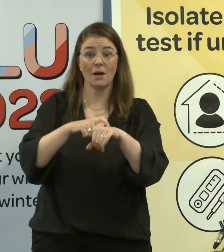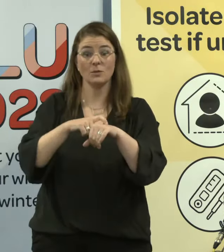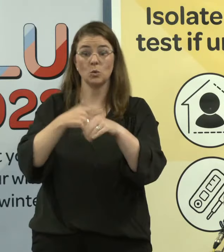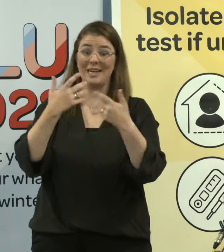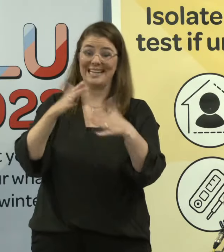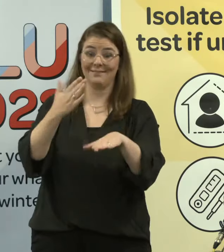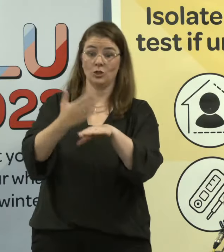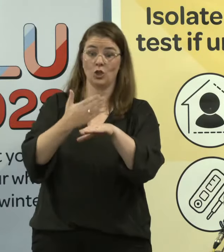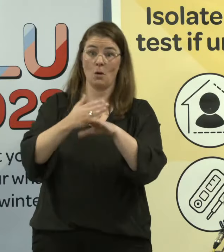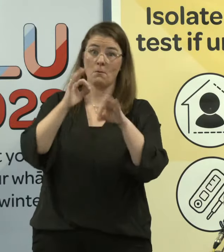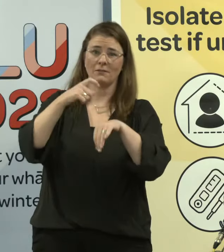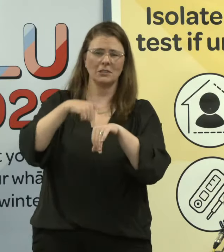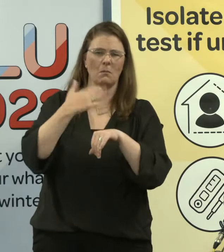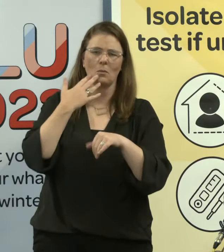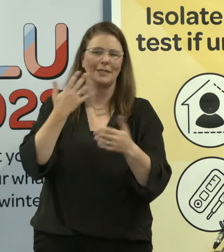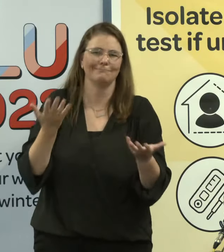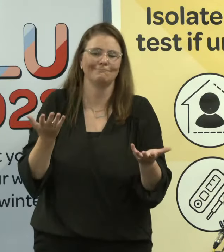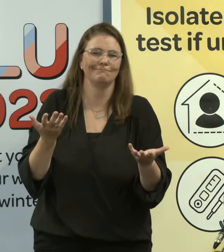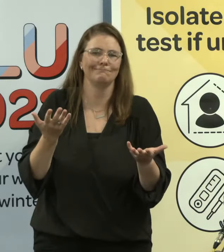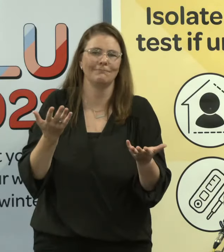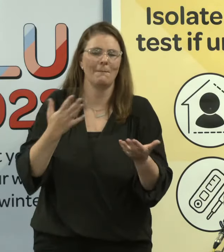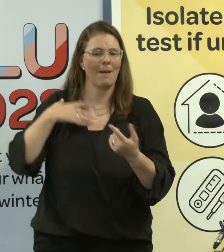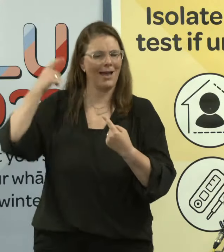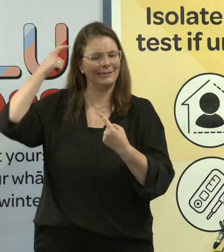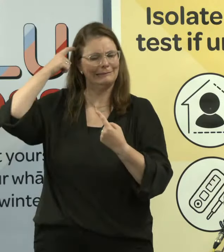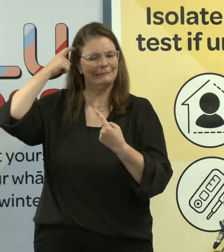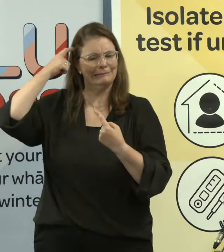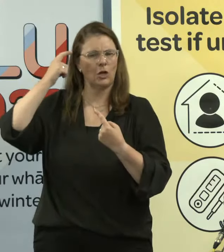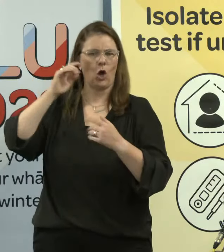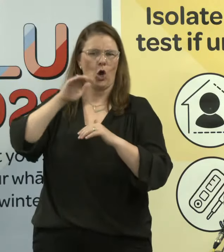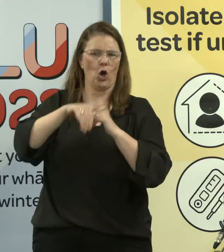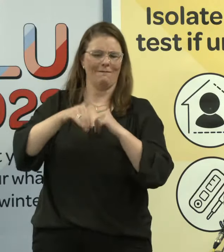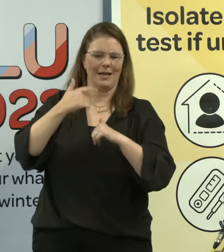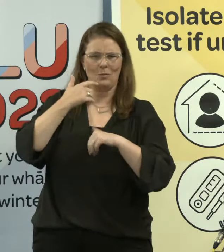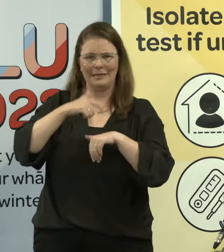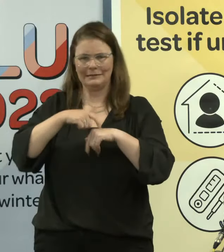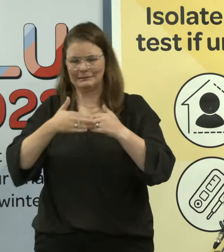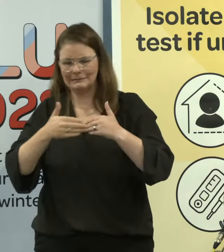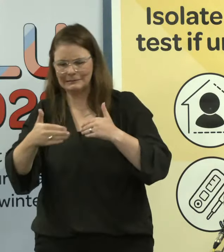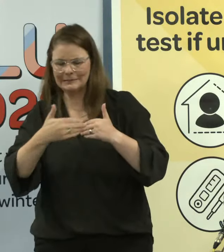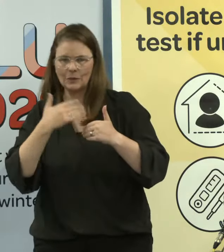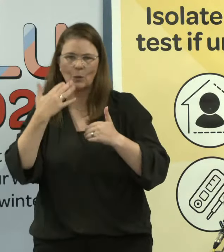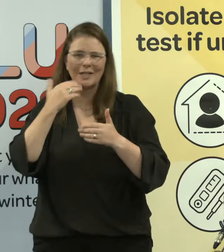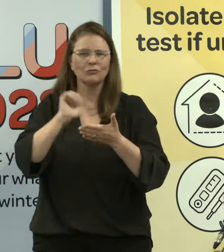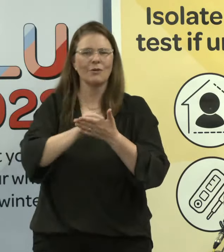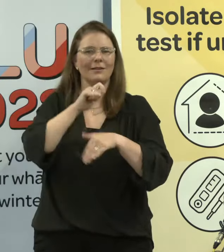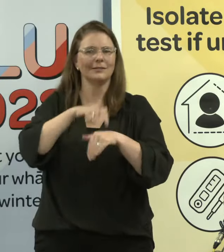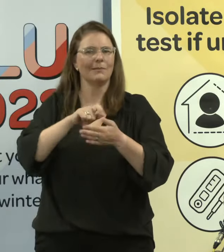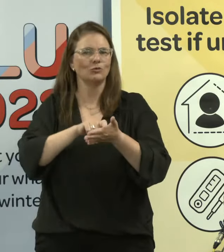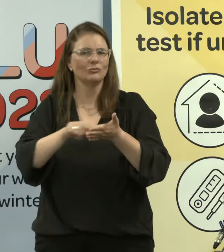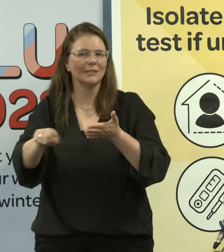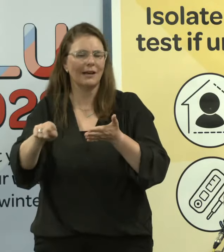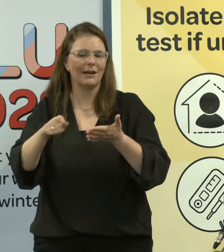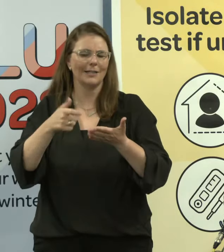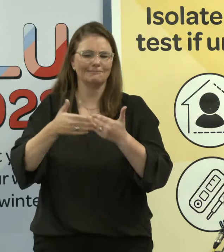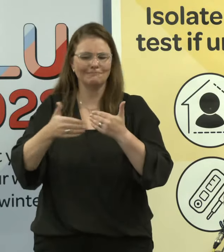He uaua. Ki taku whakaaro